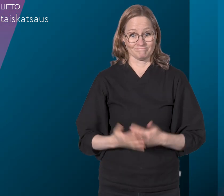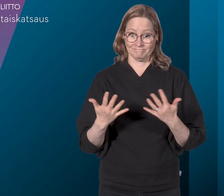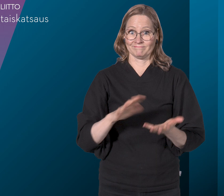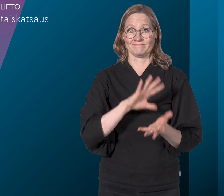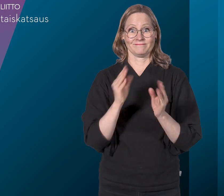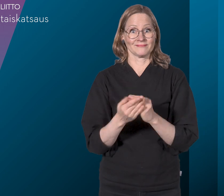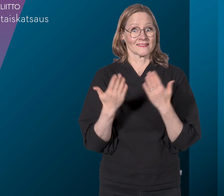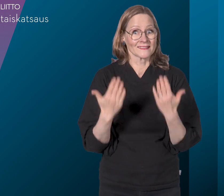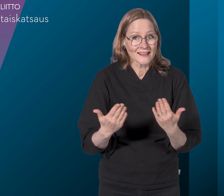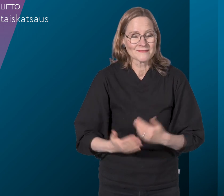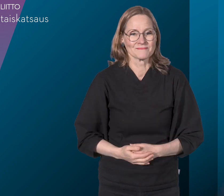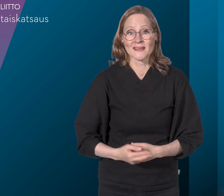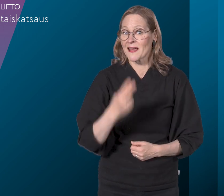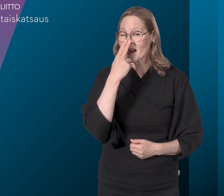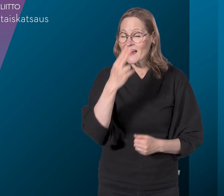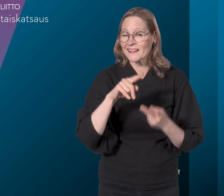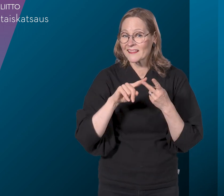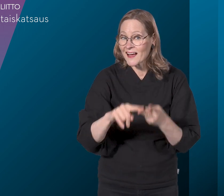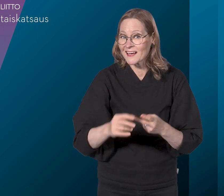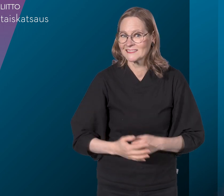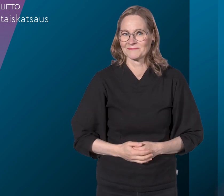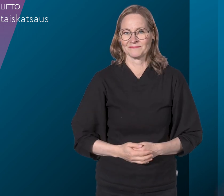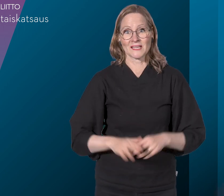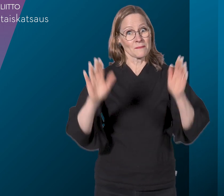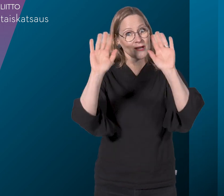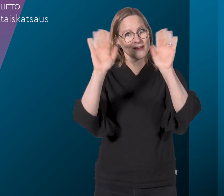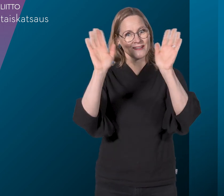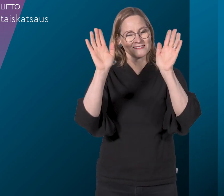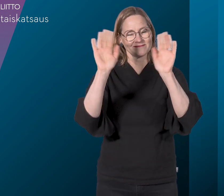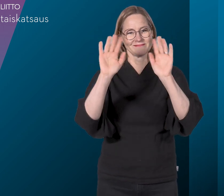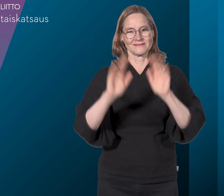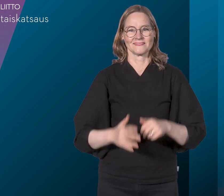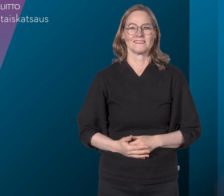Tässä kaikki tältä erää. Nähdään taas, moi moi!